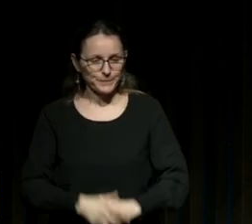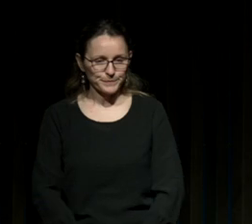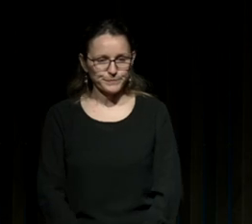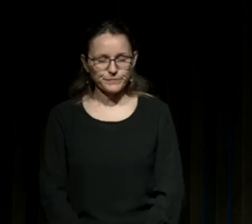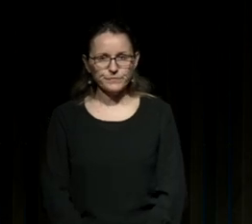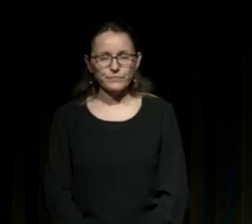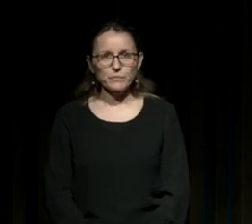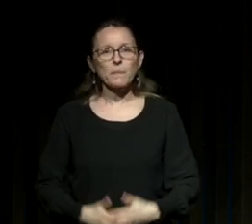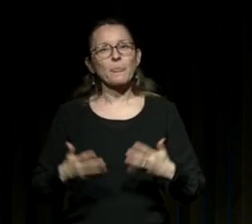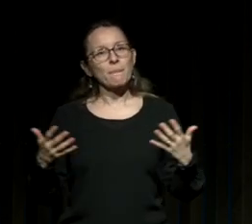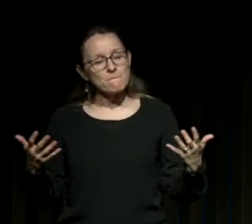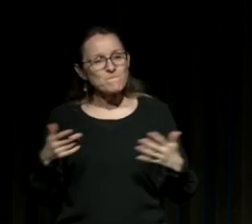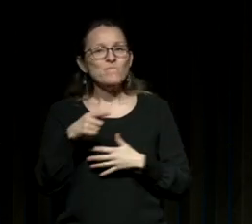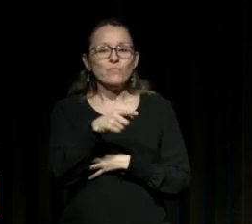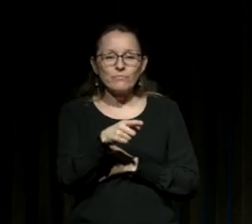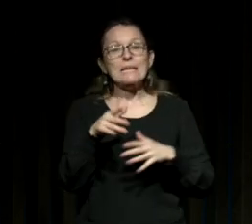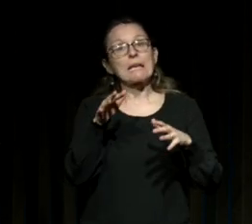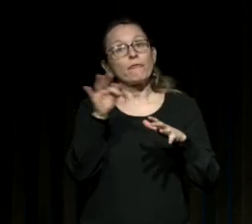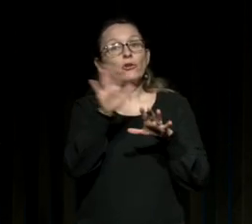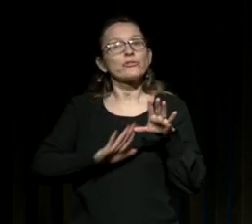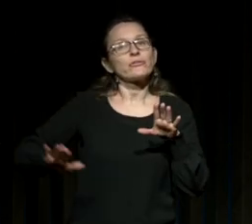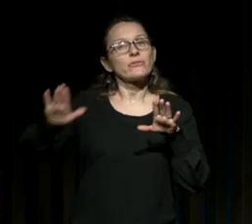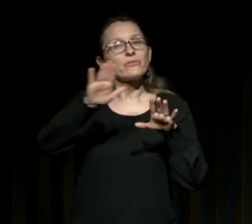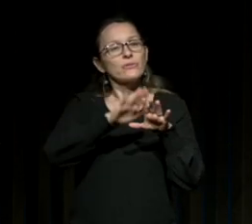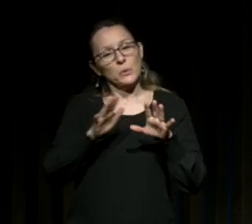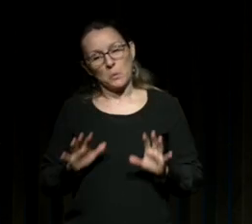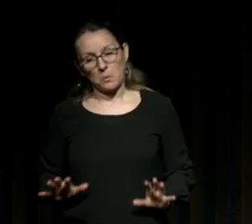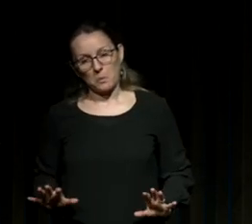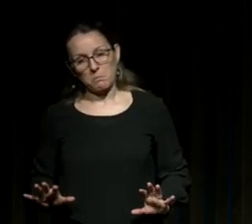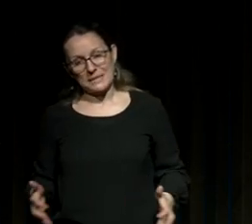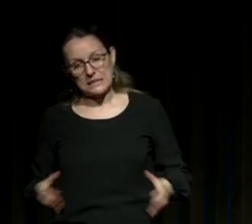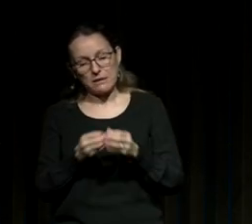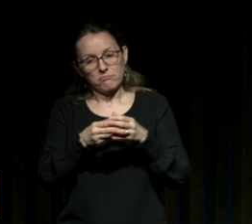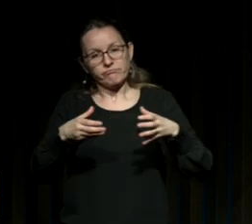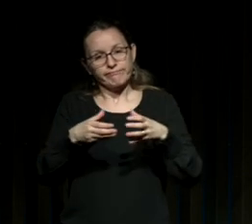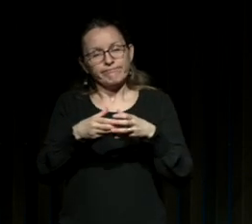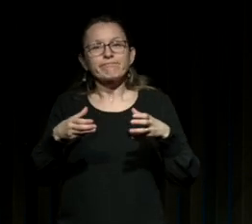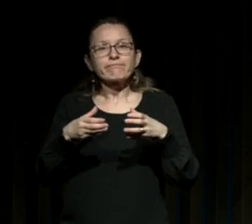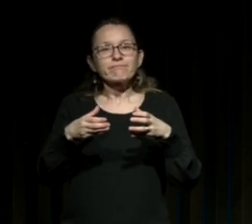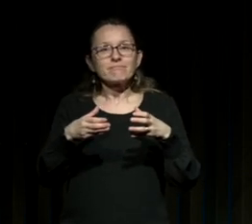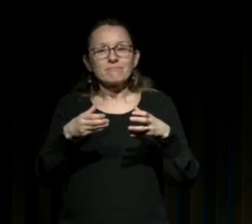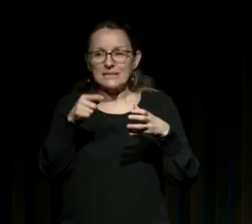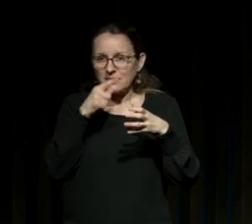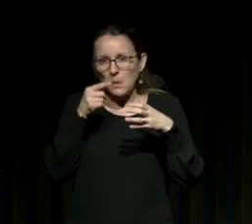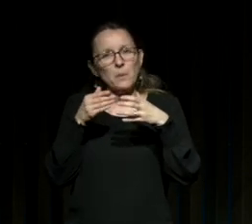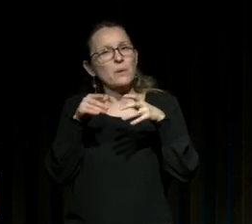prévalence de l'obésité sur le territoire national elle est par partie de façon égale et on voit que